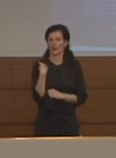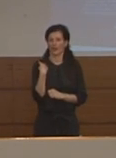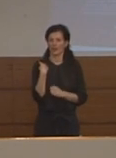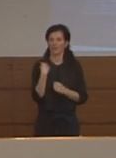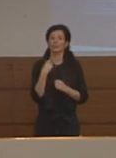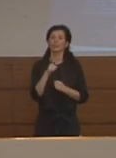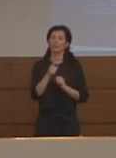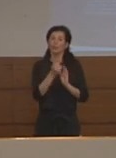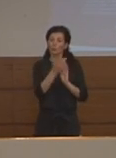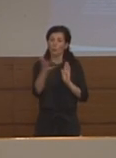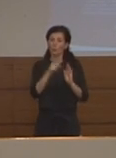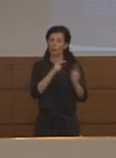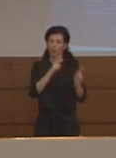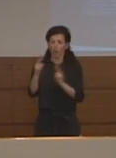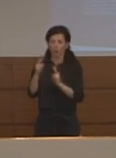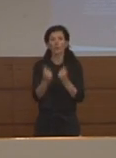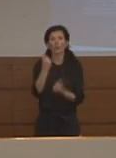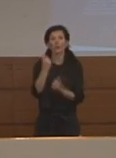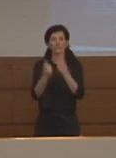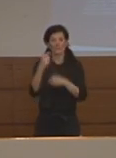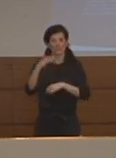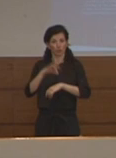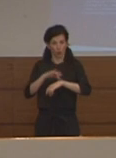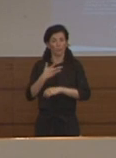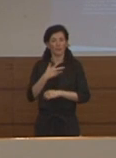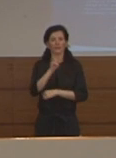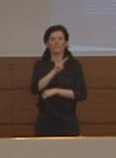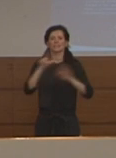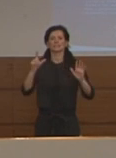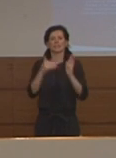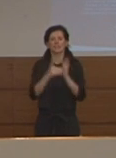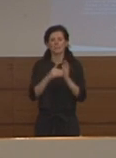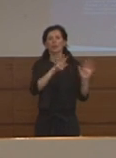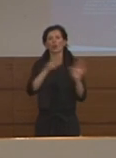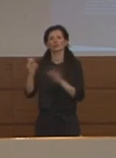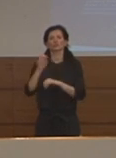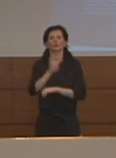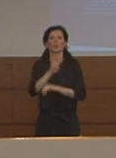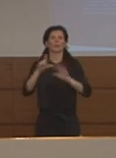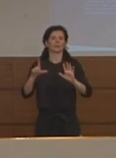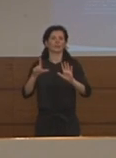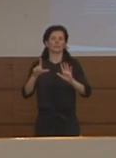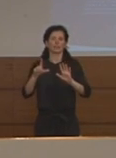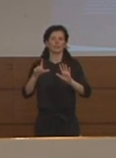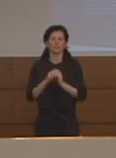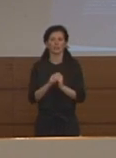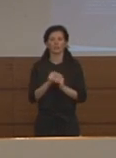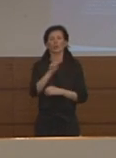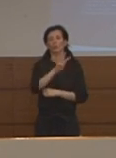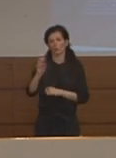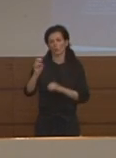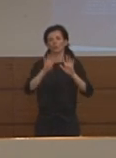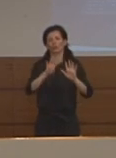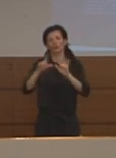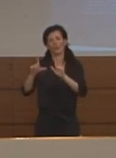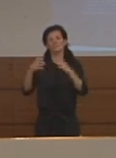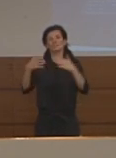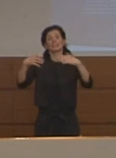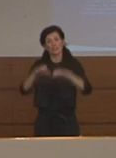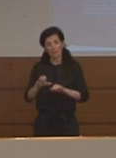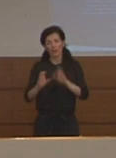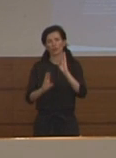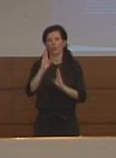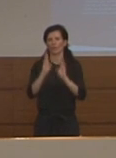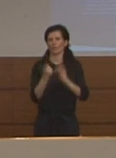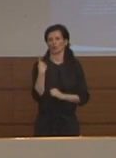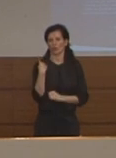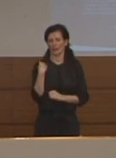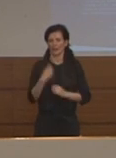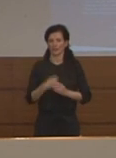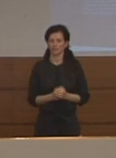ricoverati con sintomi è 27.847, 297 in meno rispetto a ieri. La maggior parte